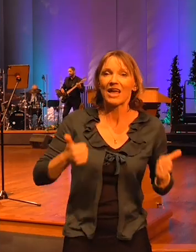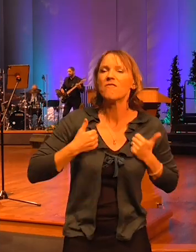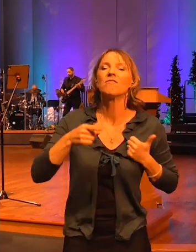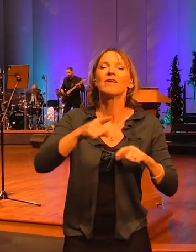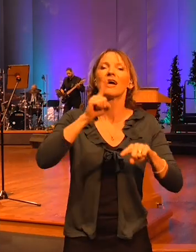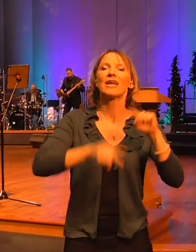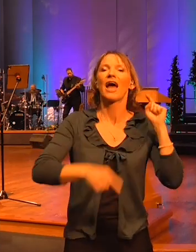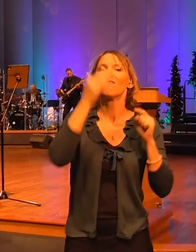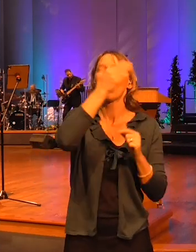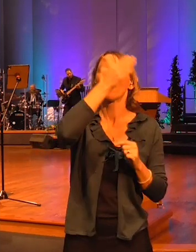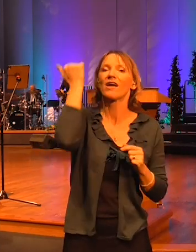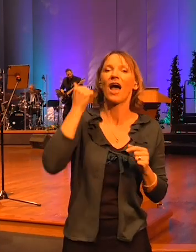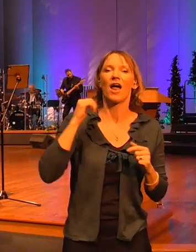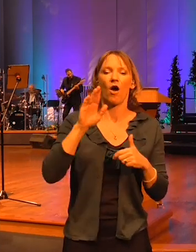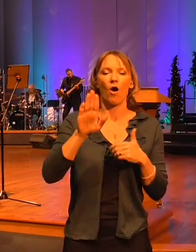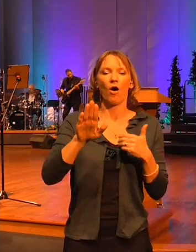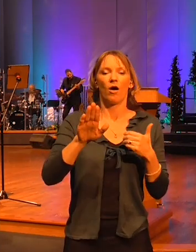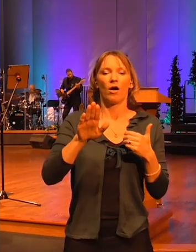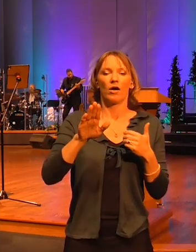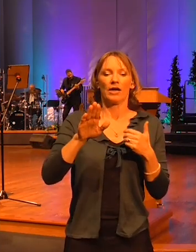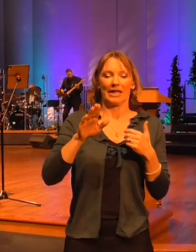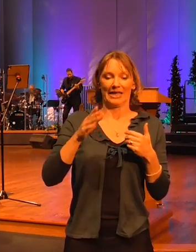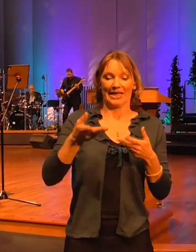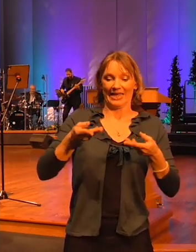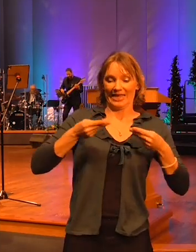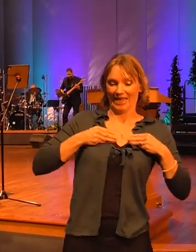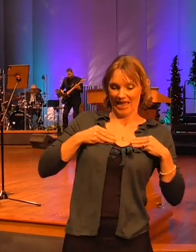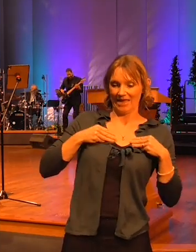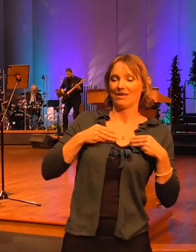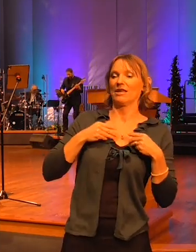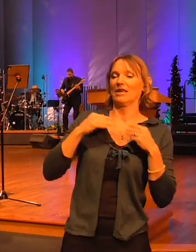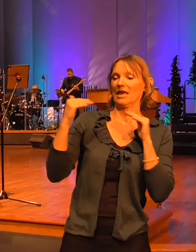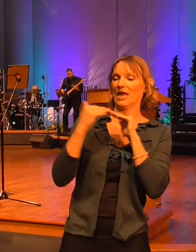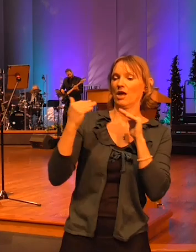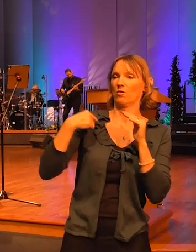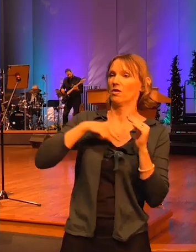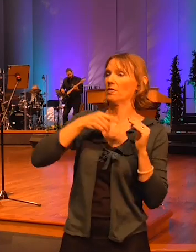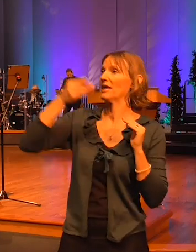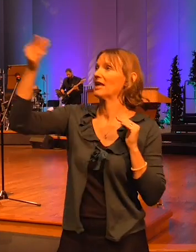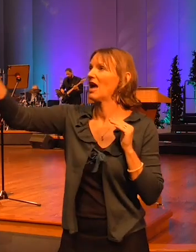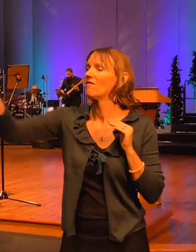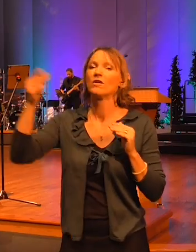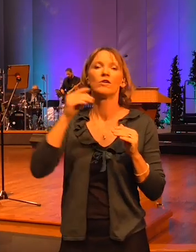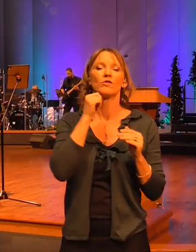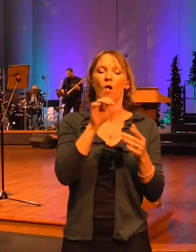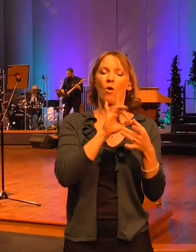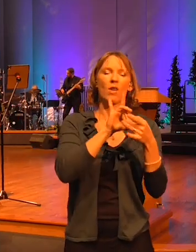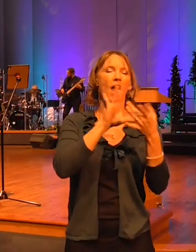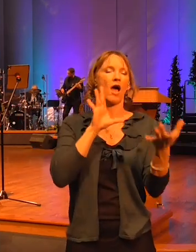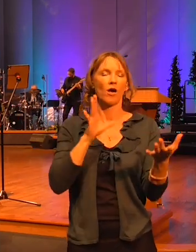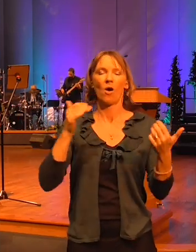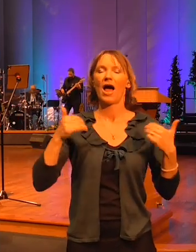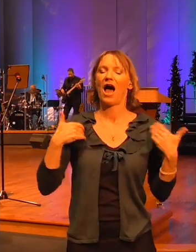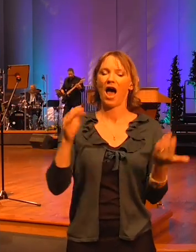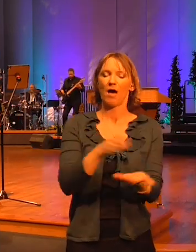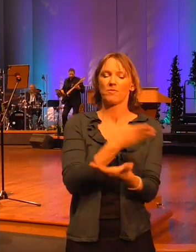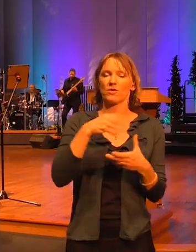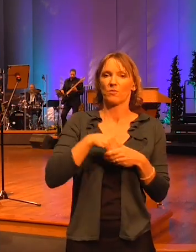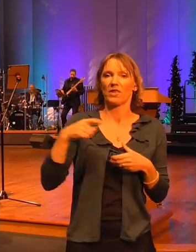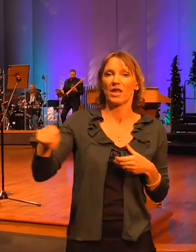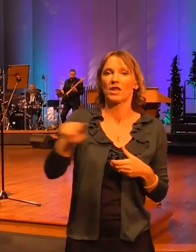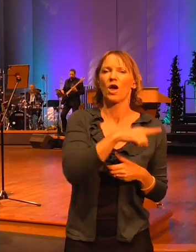solo obtenemos lo que necesitamos dale Don't Let Go tienes la música en ti un día te fuiste este mundo va